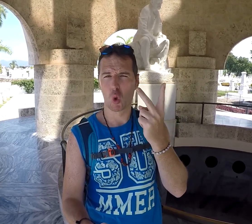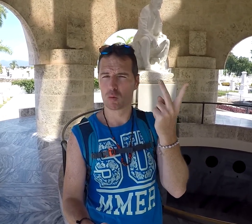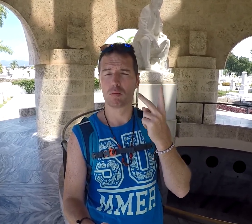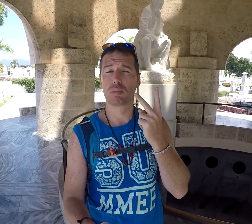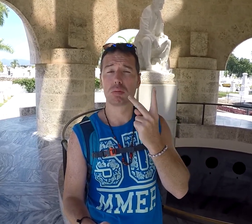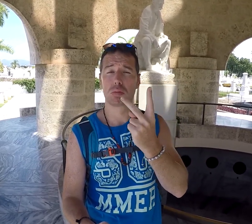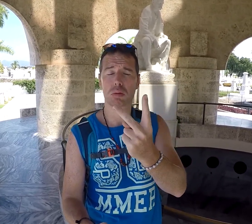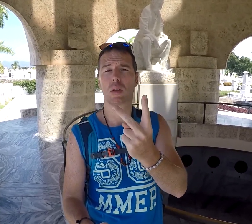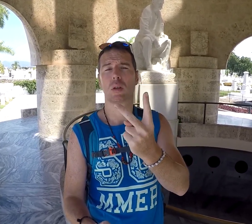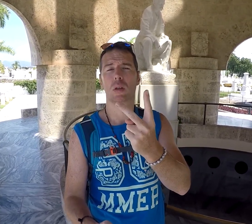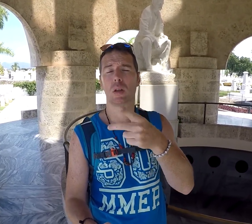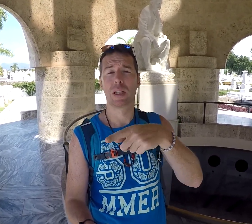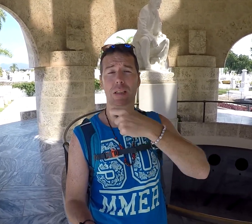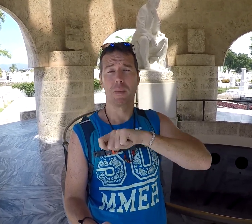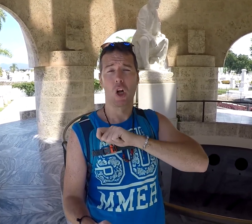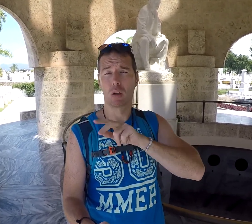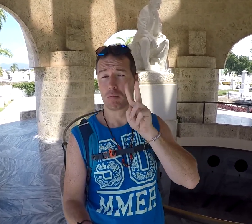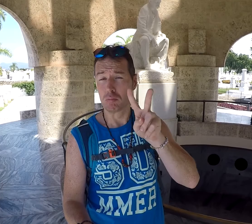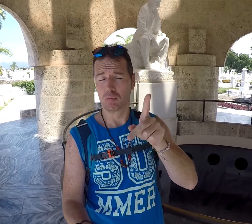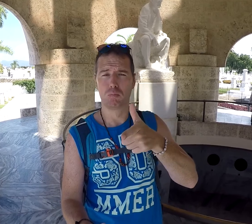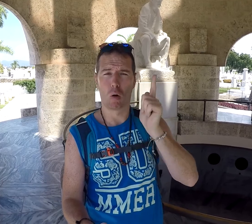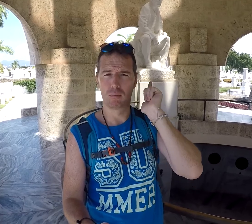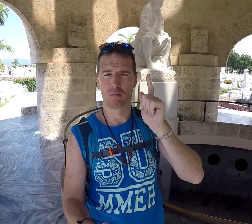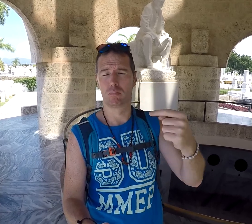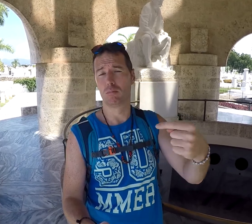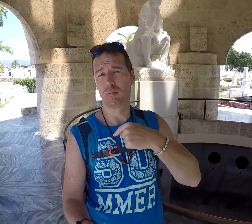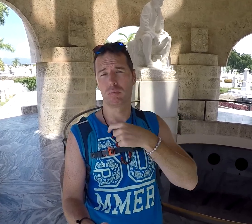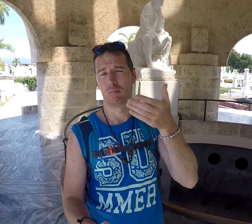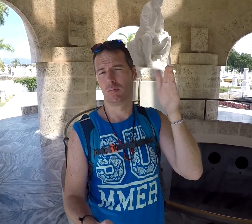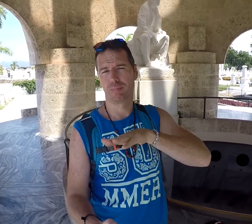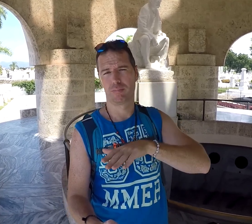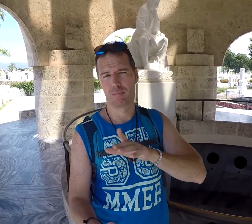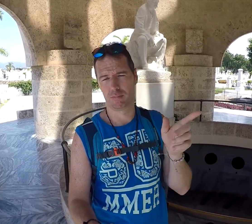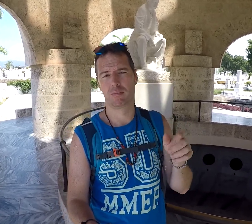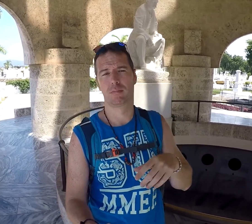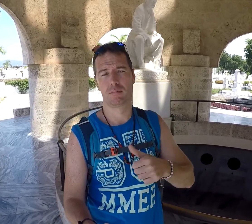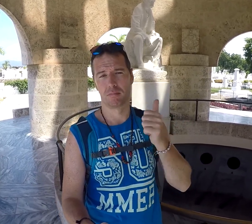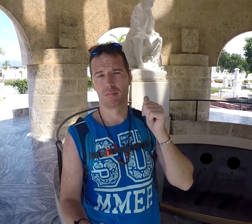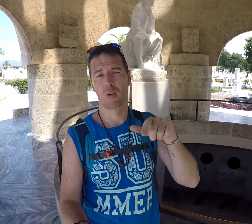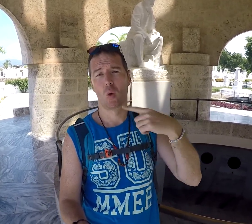Pero no se enteró o fue un despiste y recibió disparo por parte de los españoles y murió